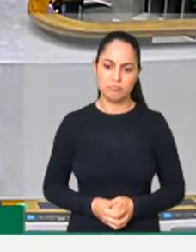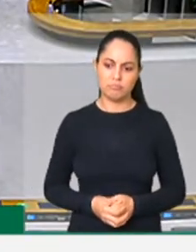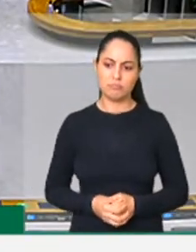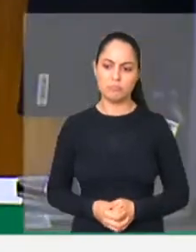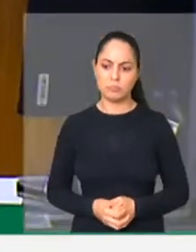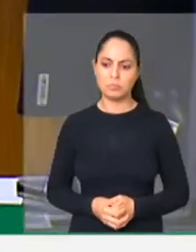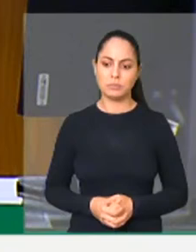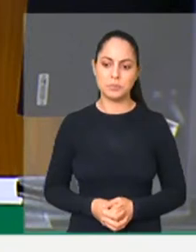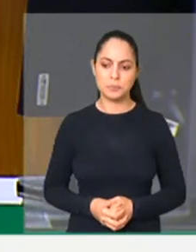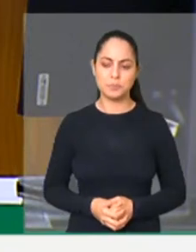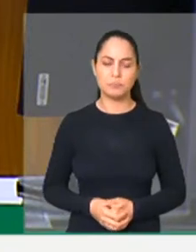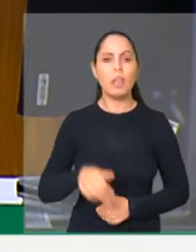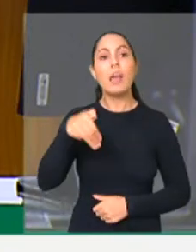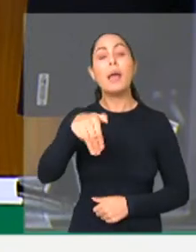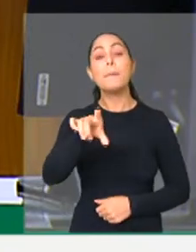SIM. TEM JULGAMOS FUNDAMENTAL A POSSIBILIDADE DA NEGOCIAÇÃ